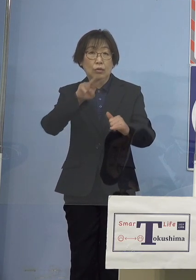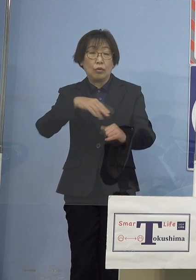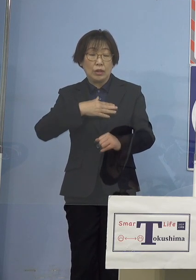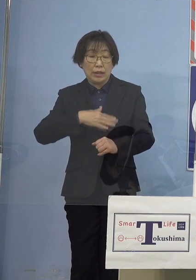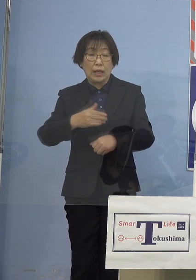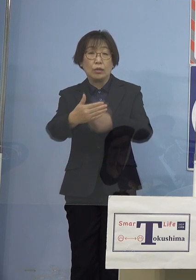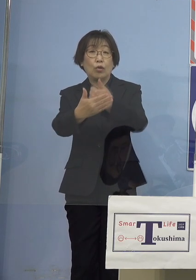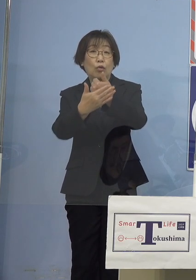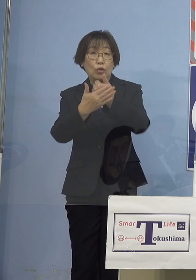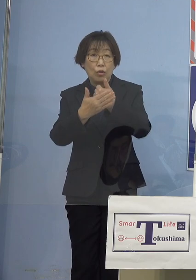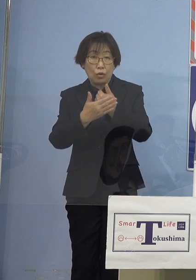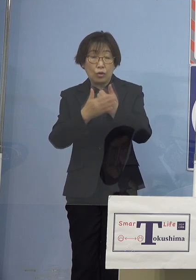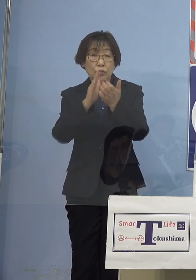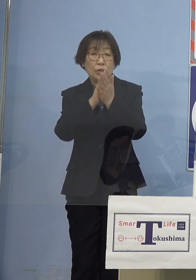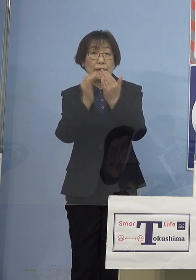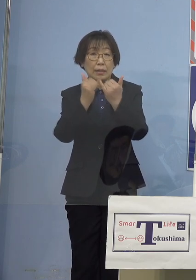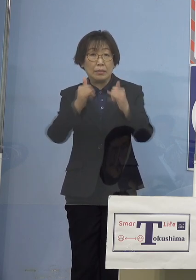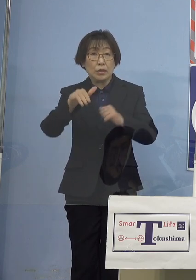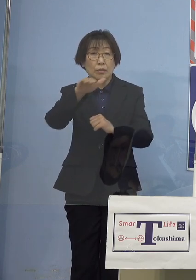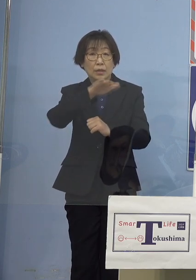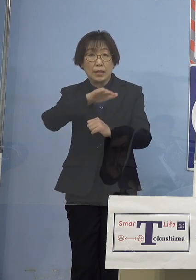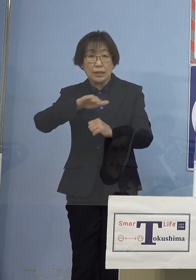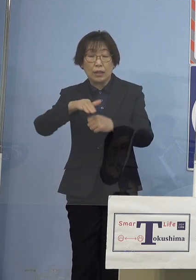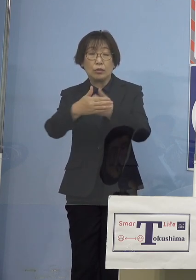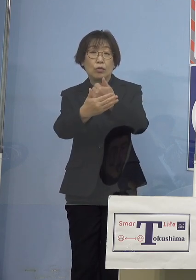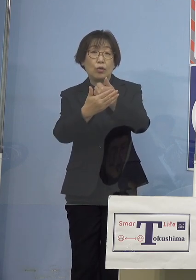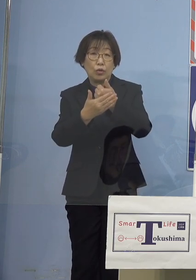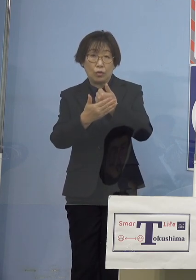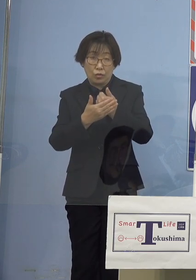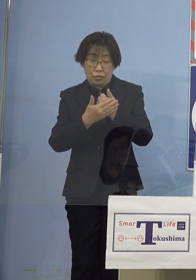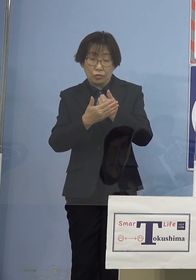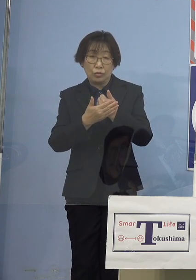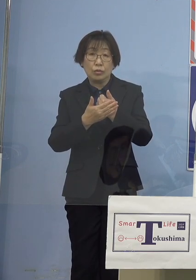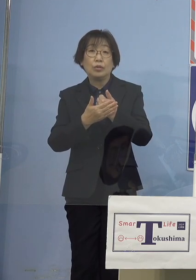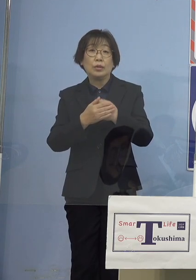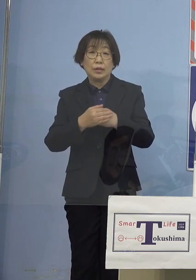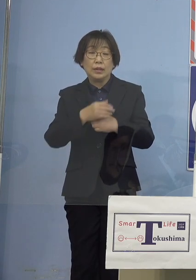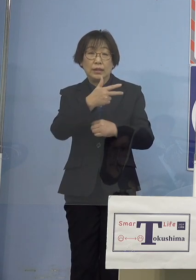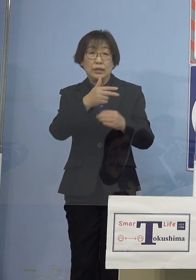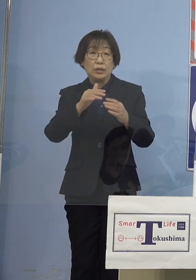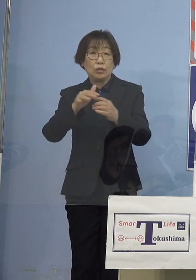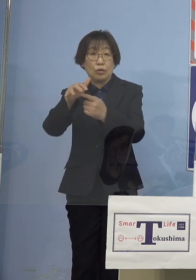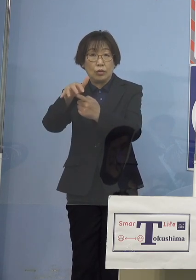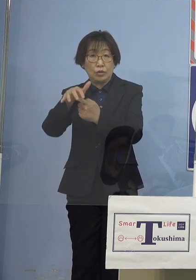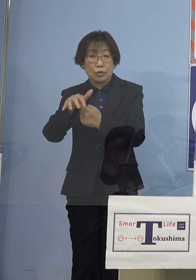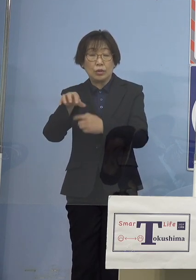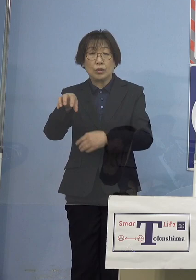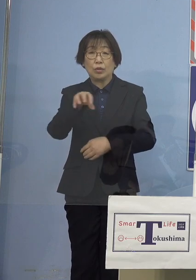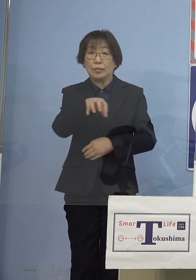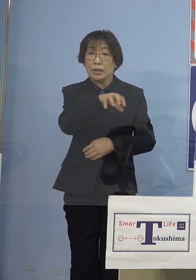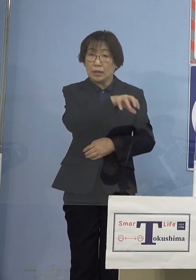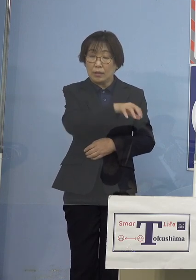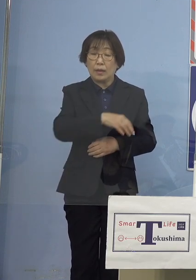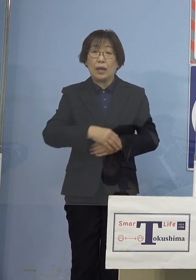さらには県民の皆様方のご協力 市町村におきましては一般接種